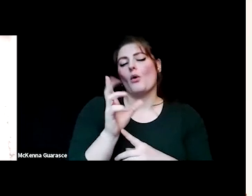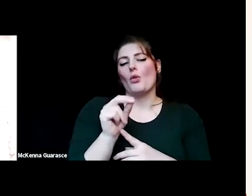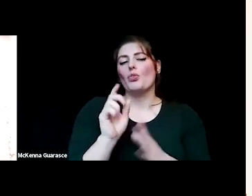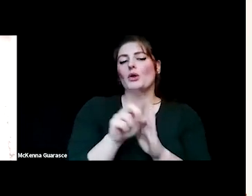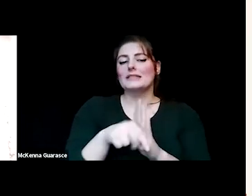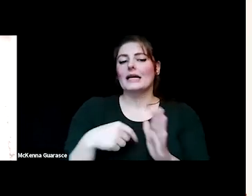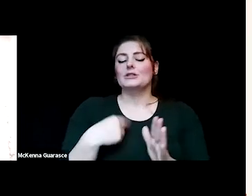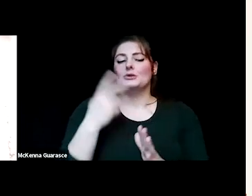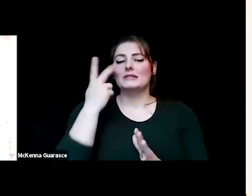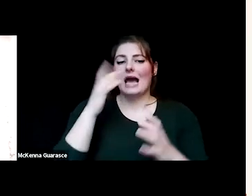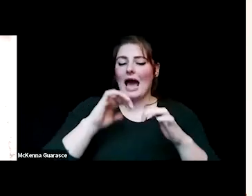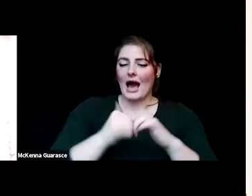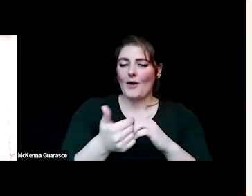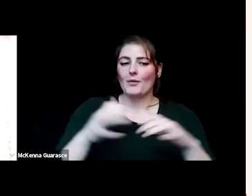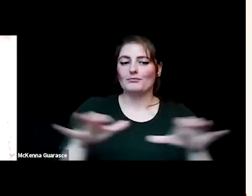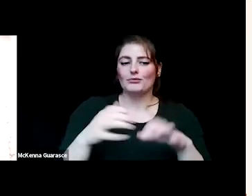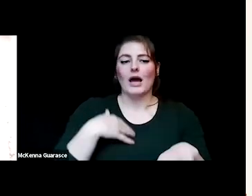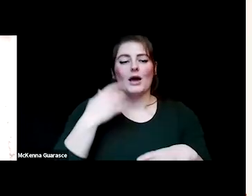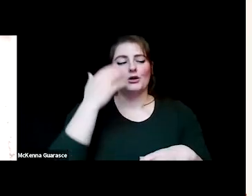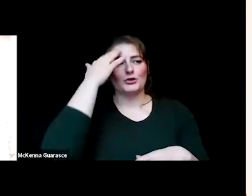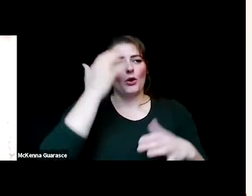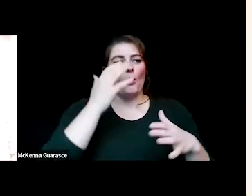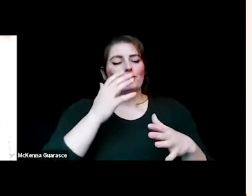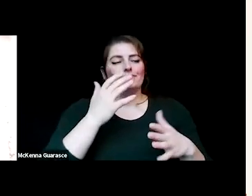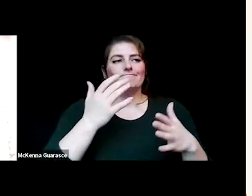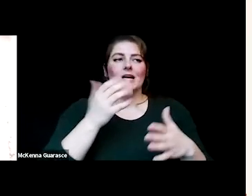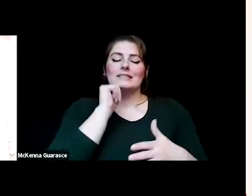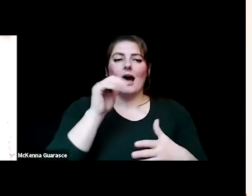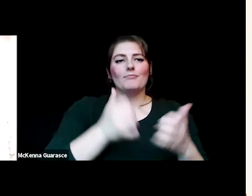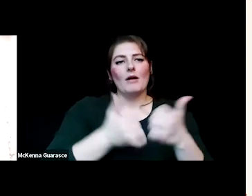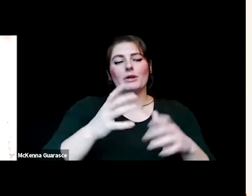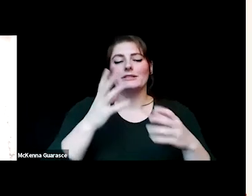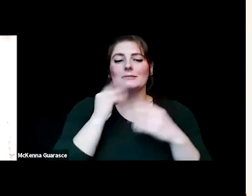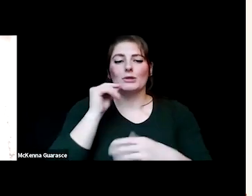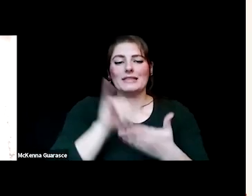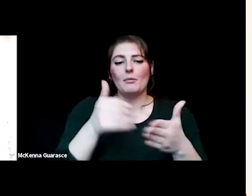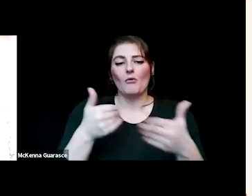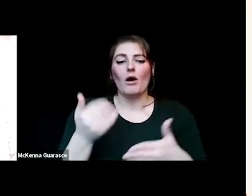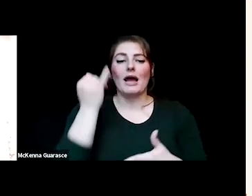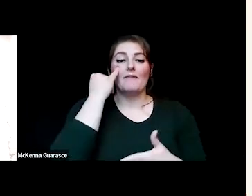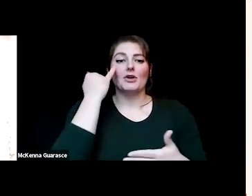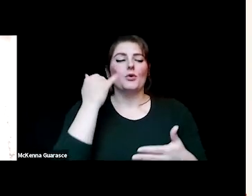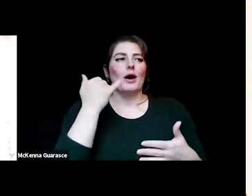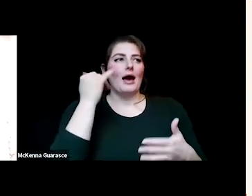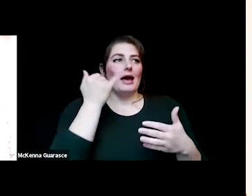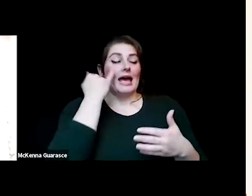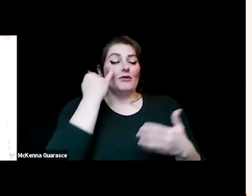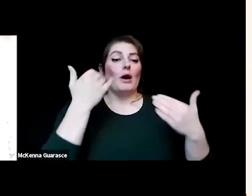de que no todos han experimentado esto antes. Lo que hay que hacer, si tienen una caja así, es abrirla